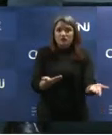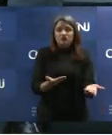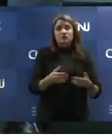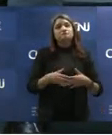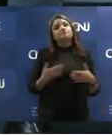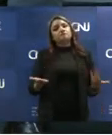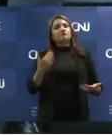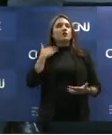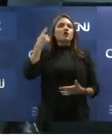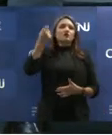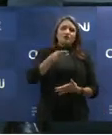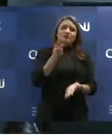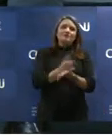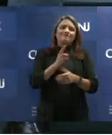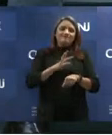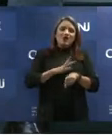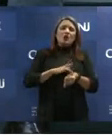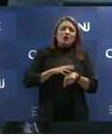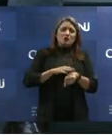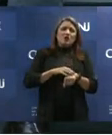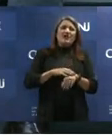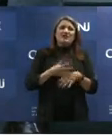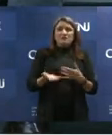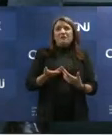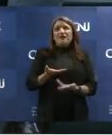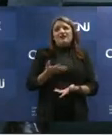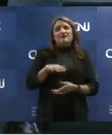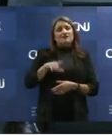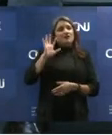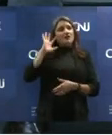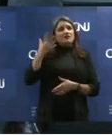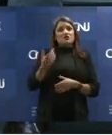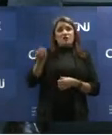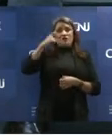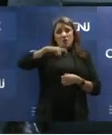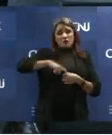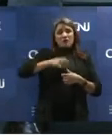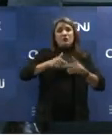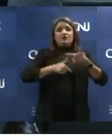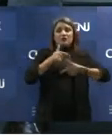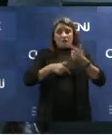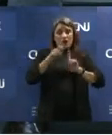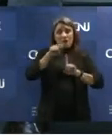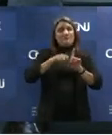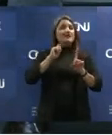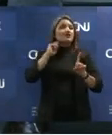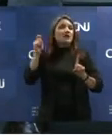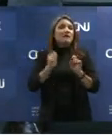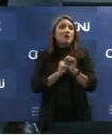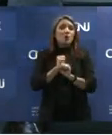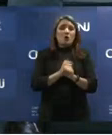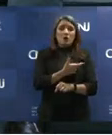optou por retornar ao trabalho no ano seguinte, em abril de 2019, e imediatamente,